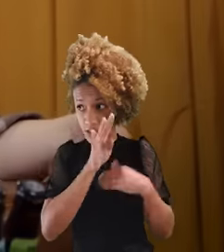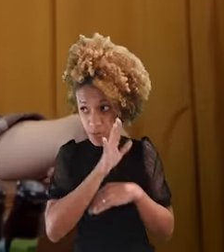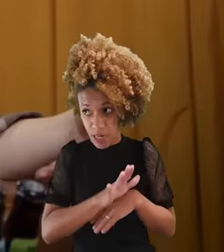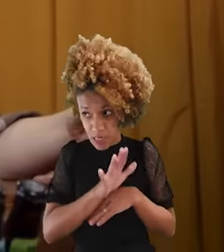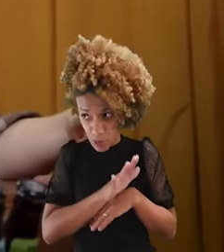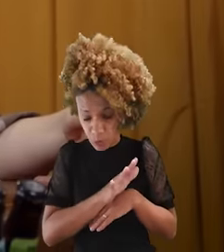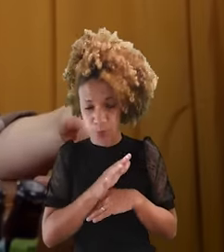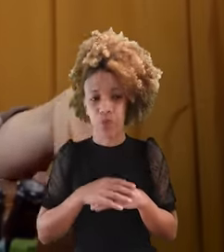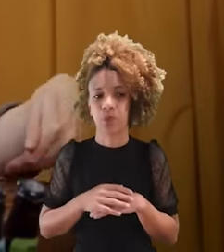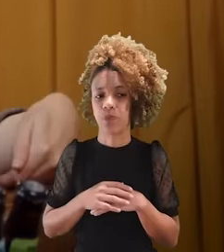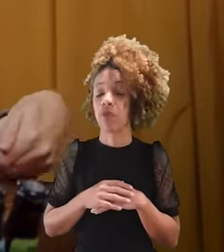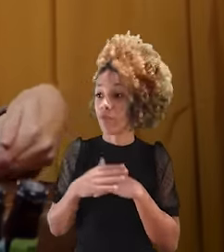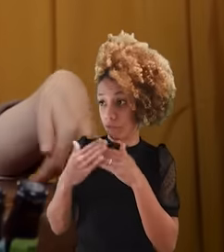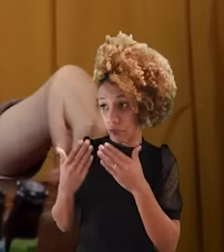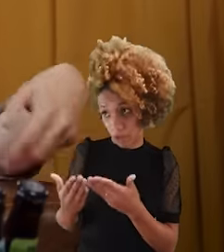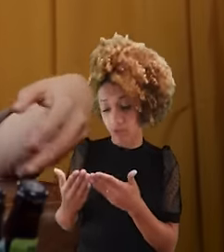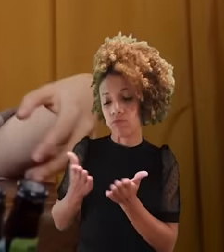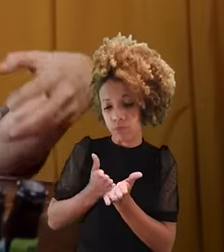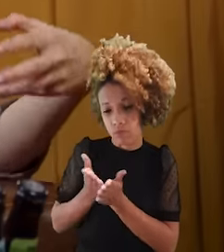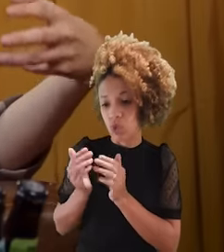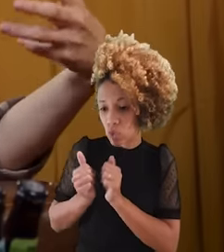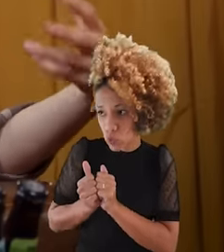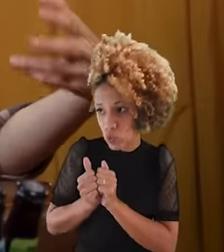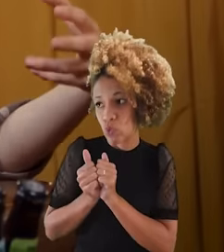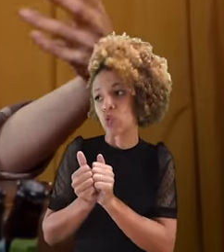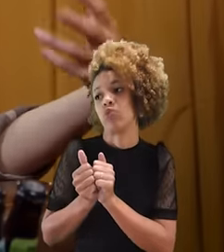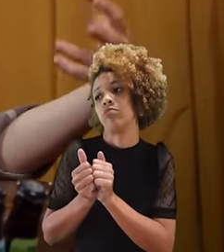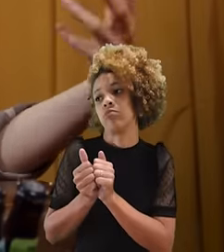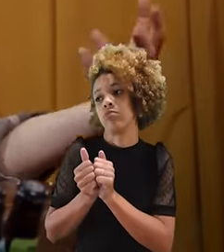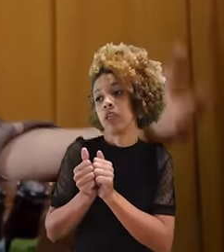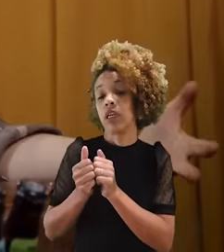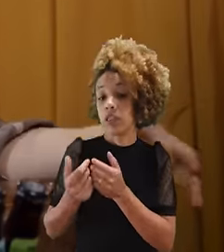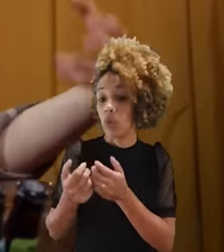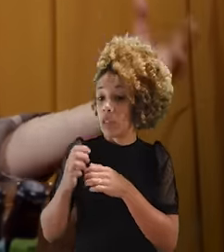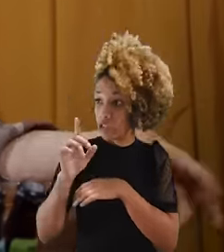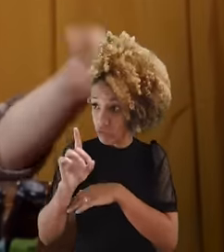mundo que tá E caminhando junto com um crescimento muito grande da Extrema direita que vai junto com